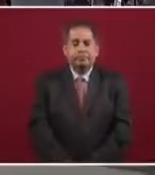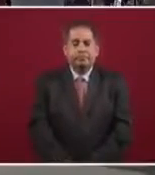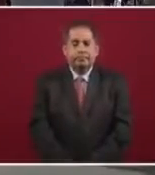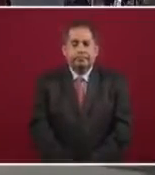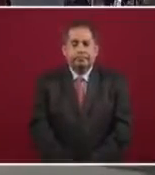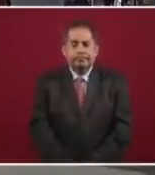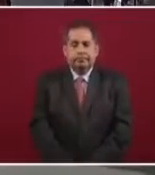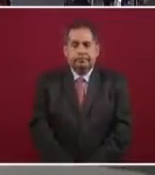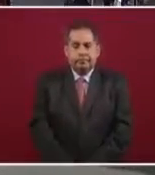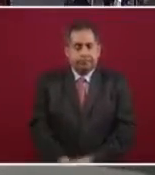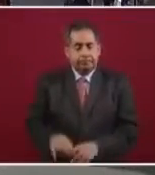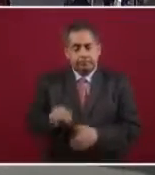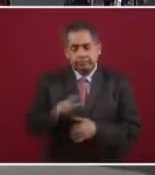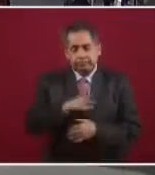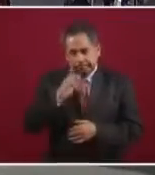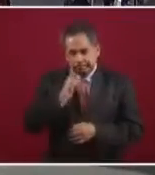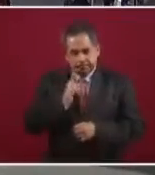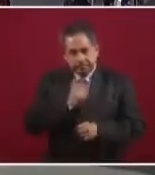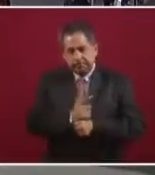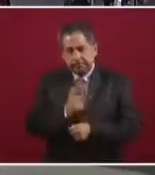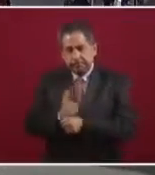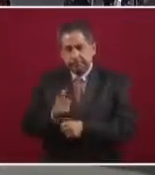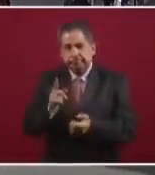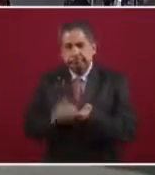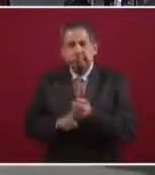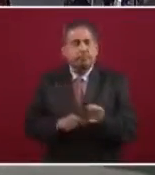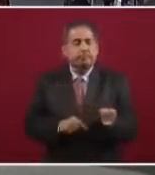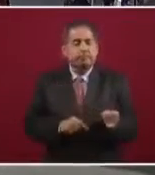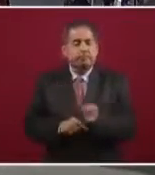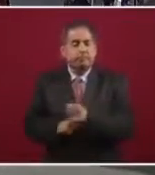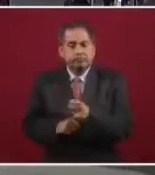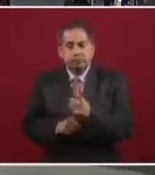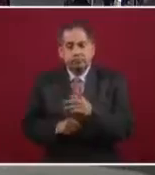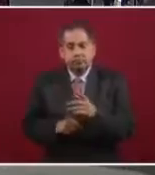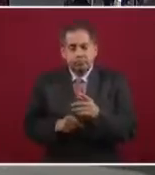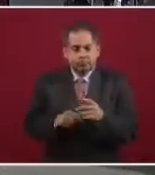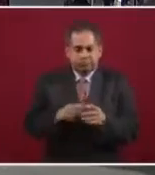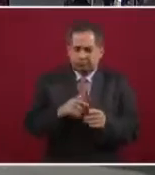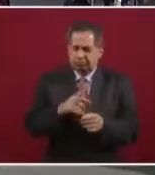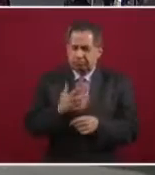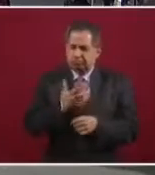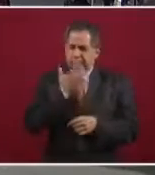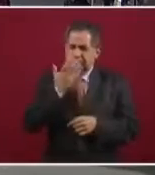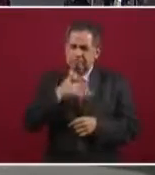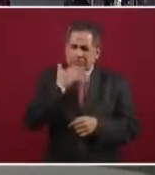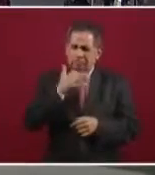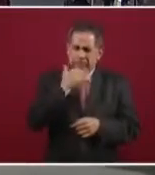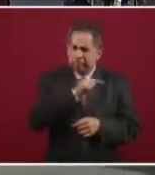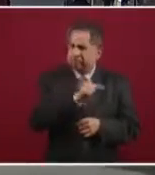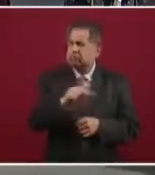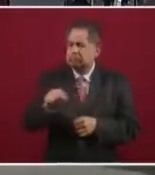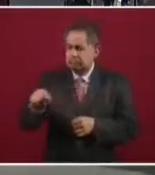Sí, efectivamente, hemos detectado ahí unas prácticas muy perversas, no nada más sería